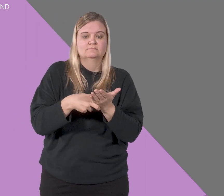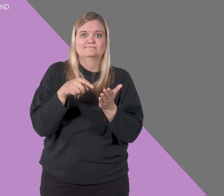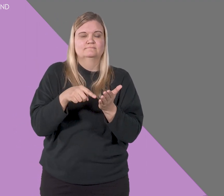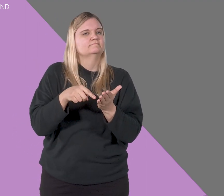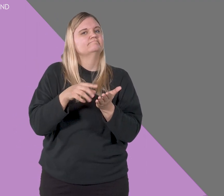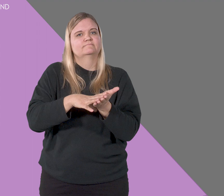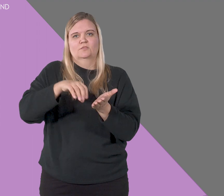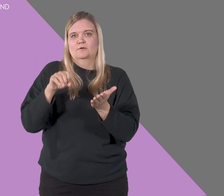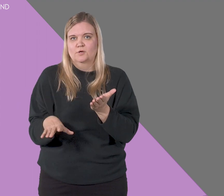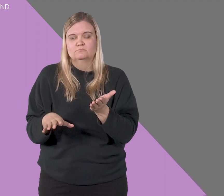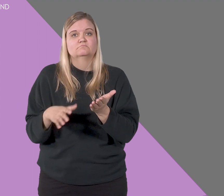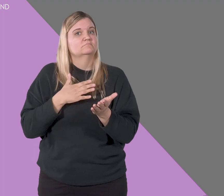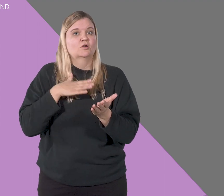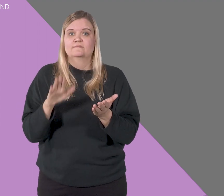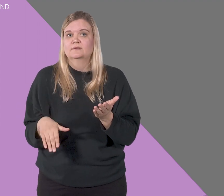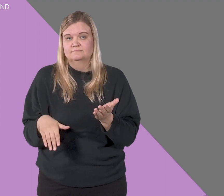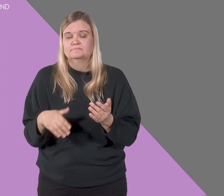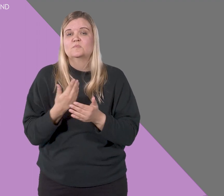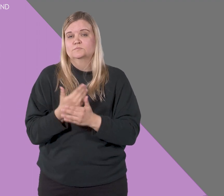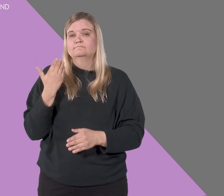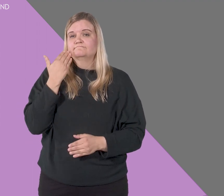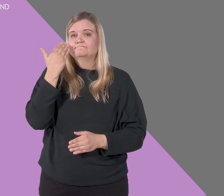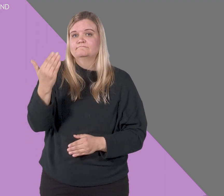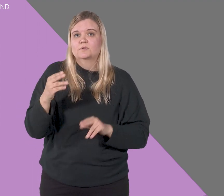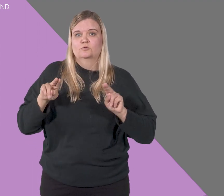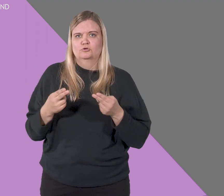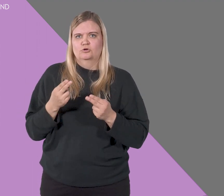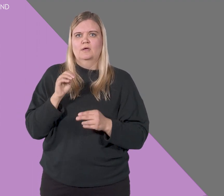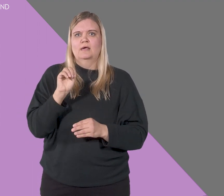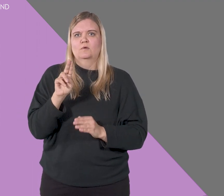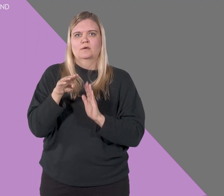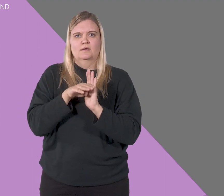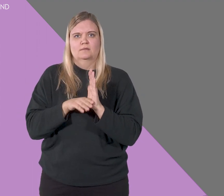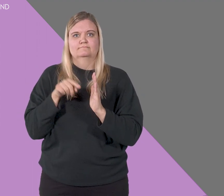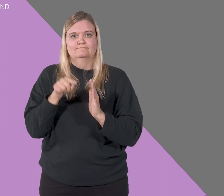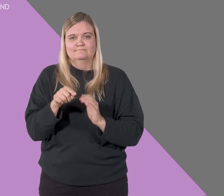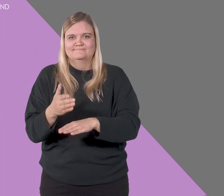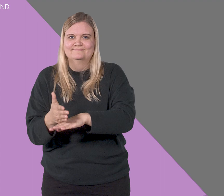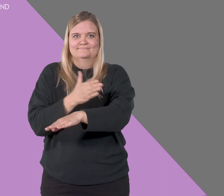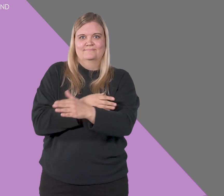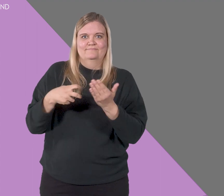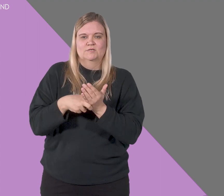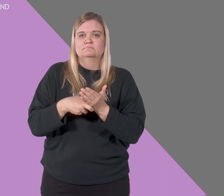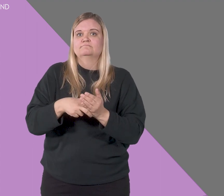då kravet på förhandsregistrering som användare av nödtextmeddelanden slopas -